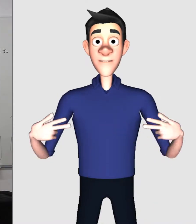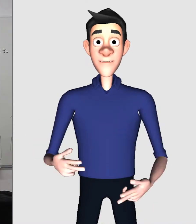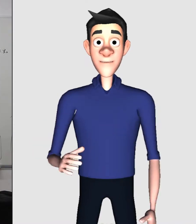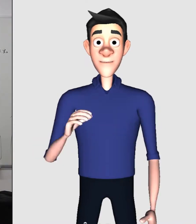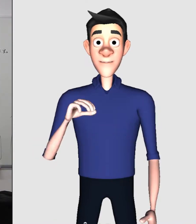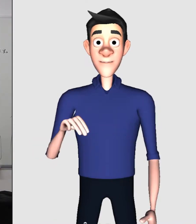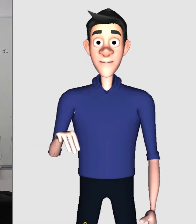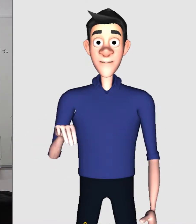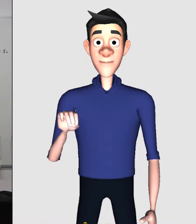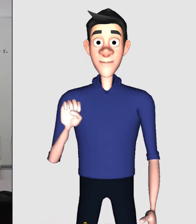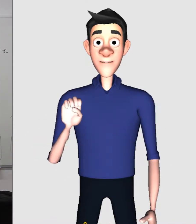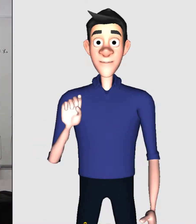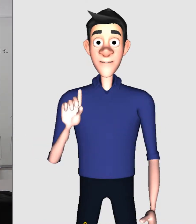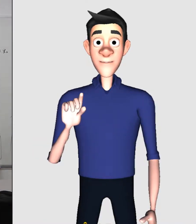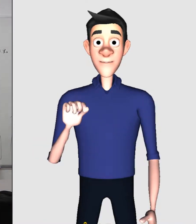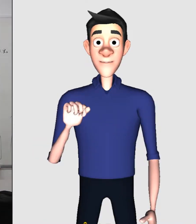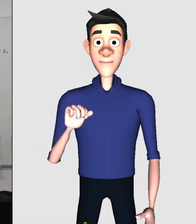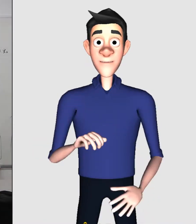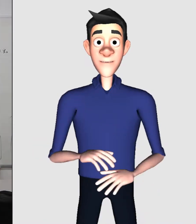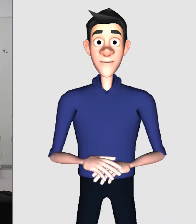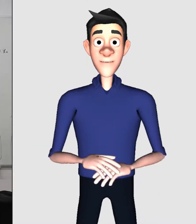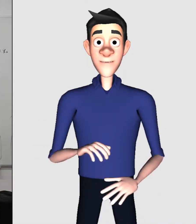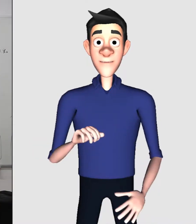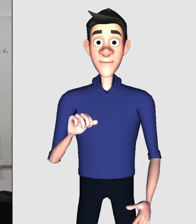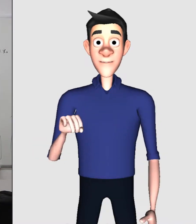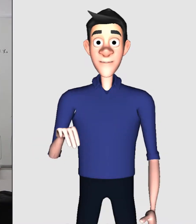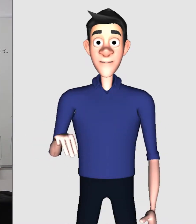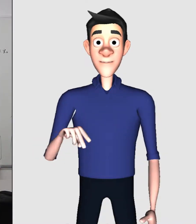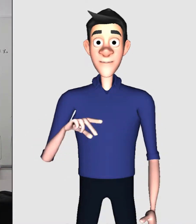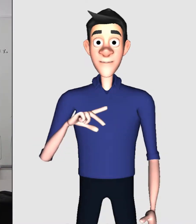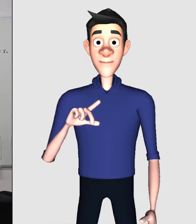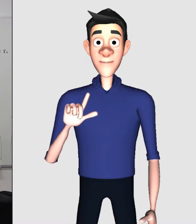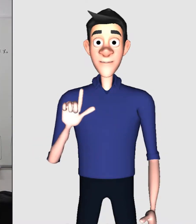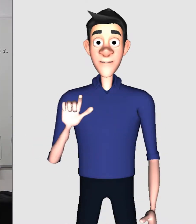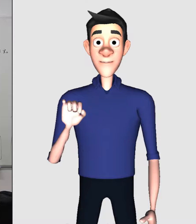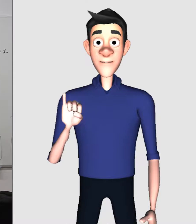Assim podemos escrever a equação completa em função das variáveis que temos